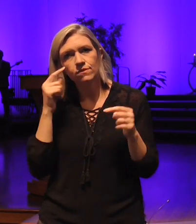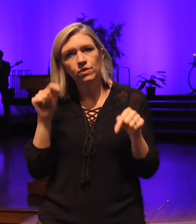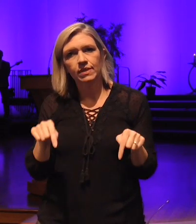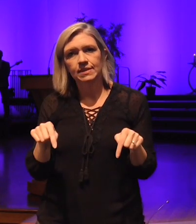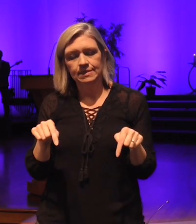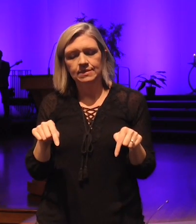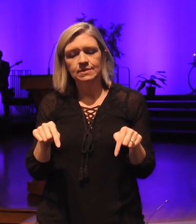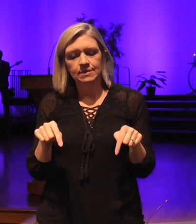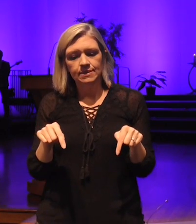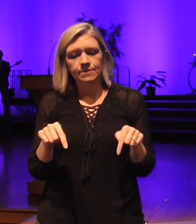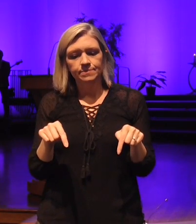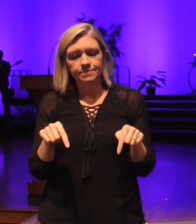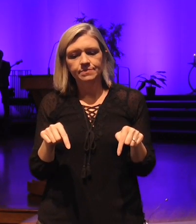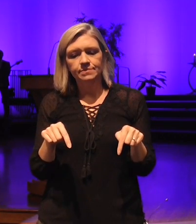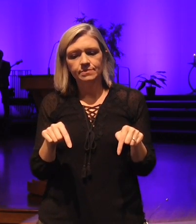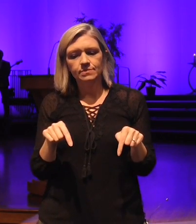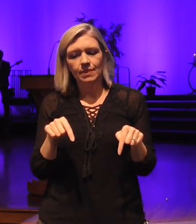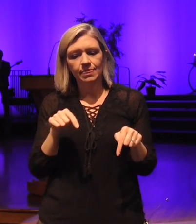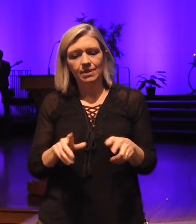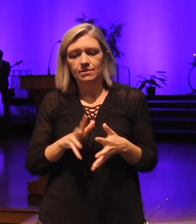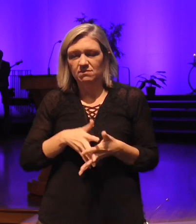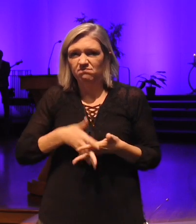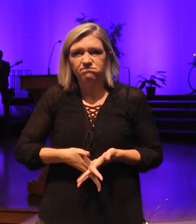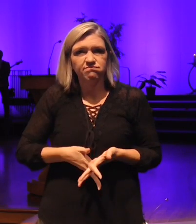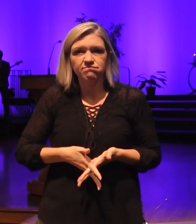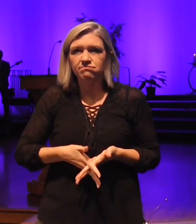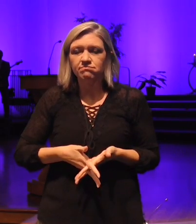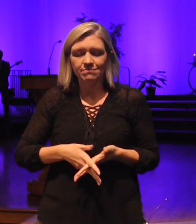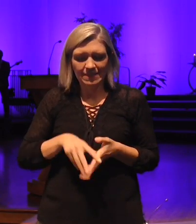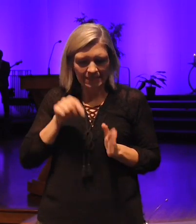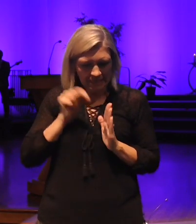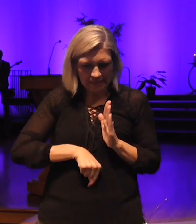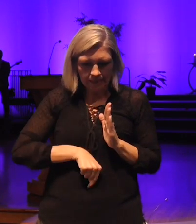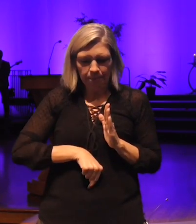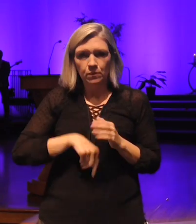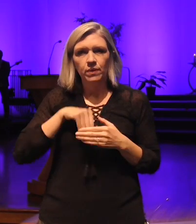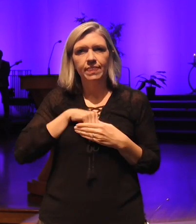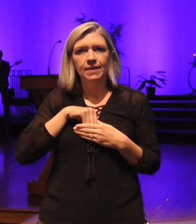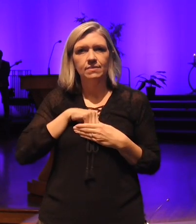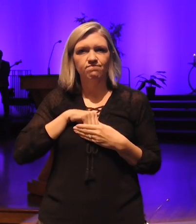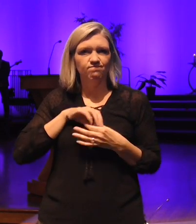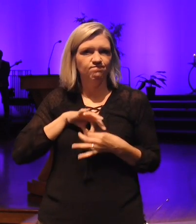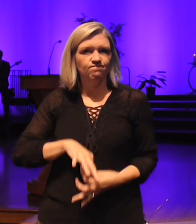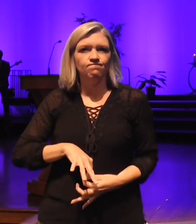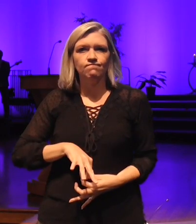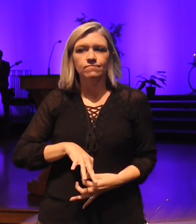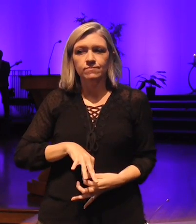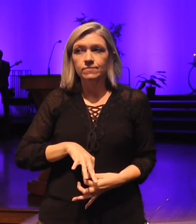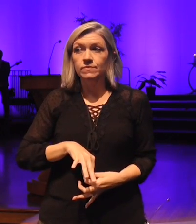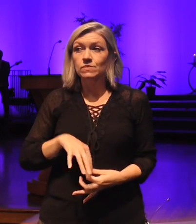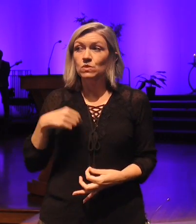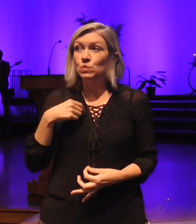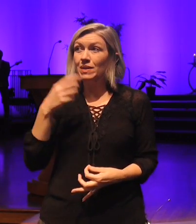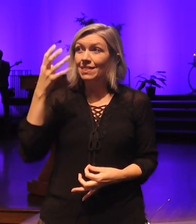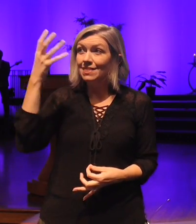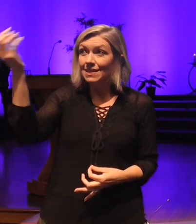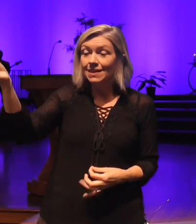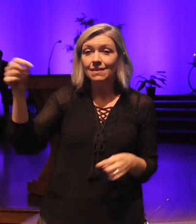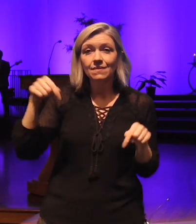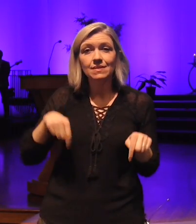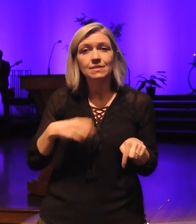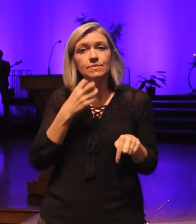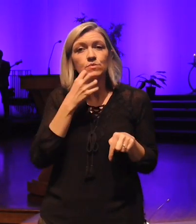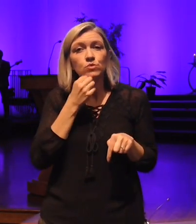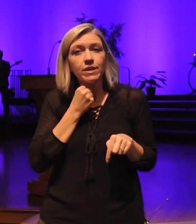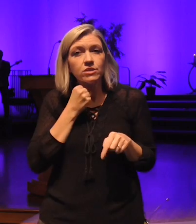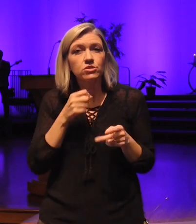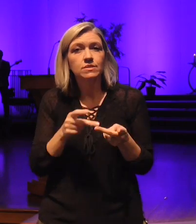está anclado profundamente dentro de nosotros y cuando dejamos este precioso lugar este hermoso contenedor de